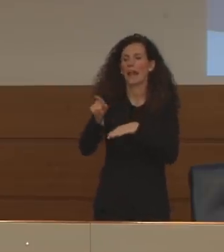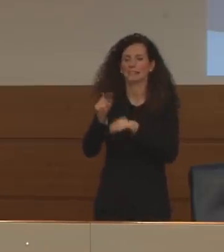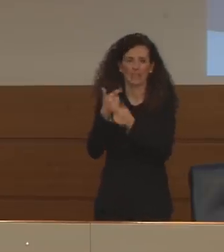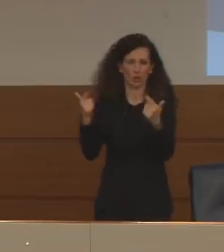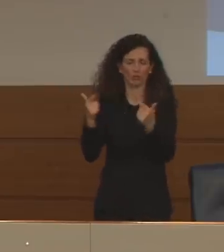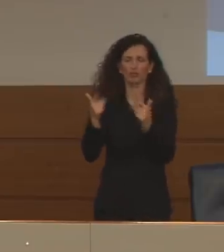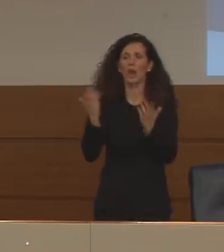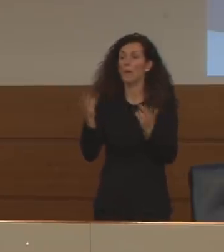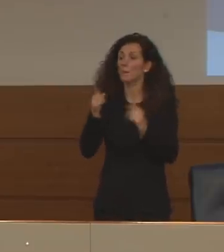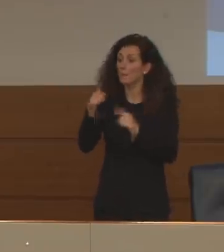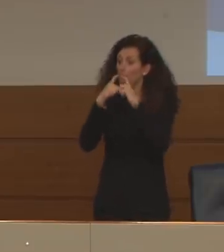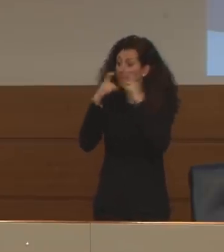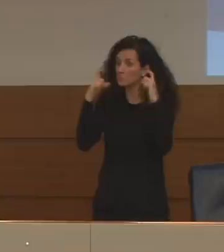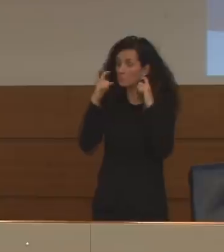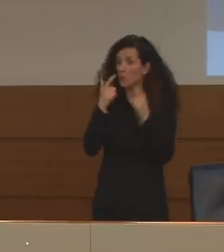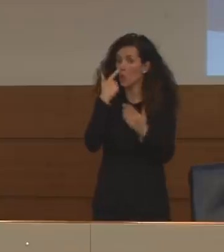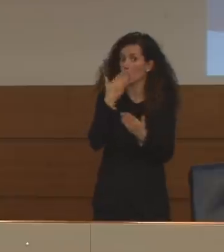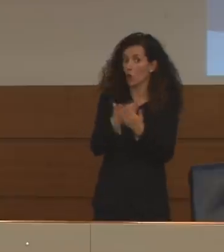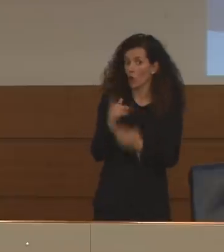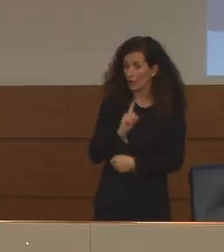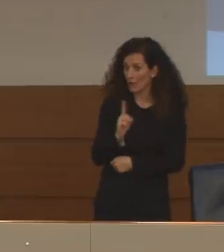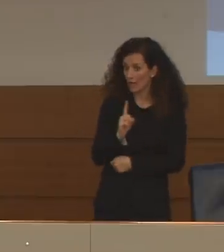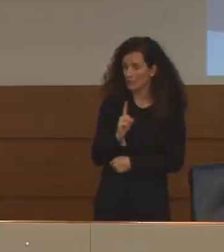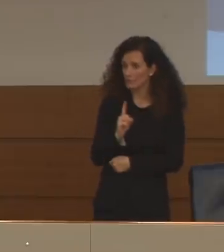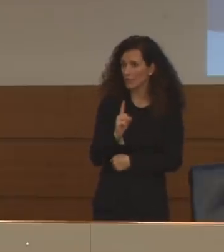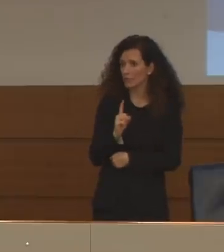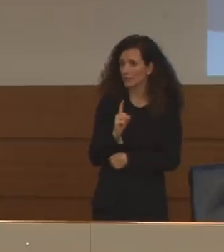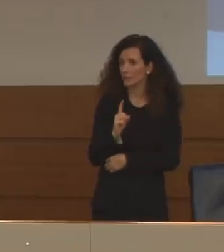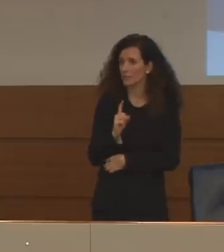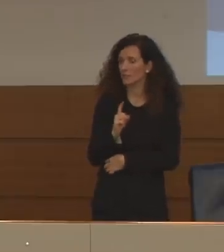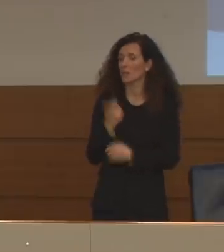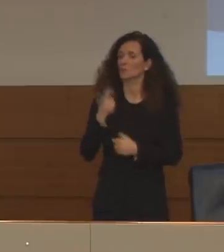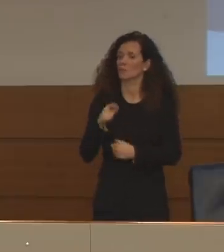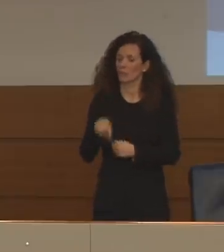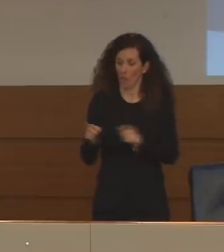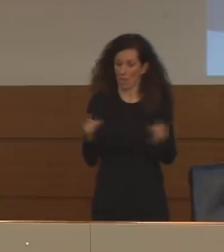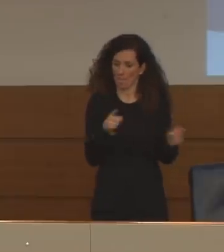considerate non idonee perché in questo momento sono distribuite nella